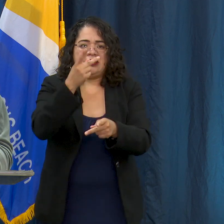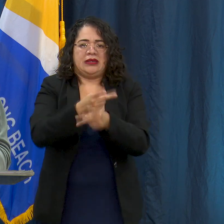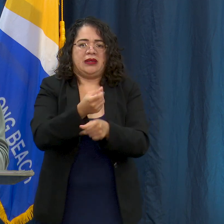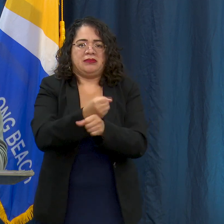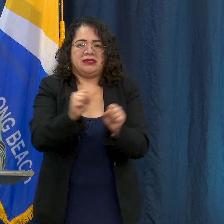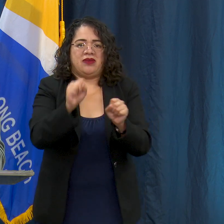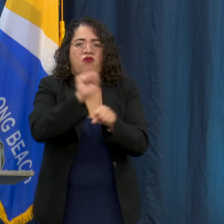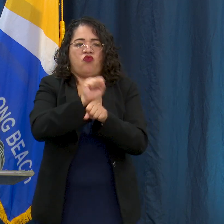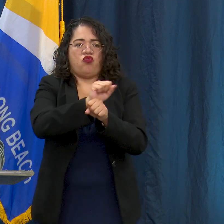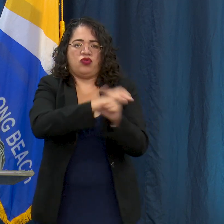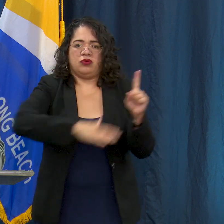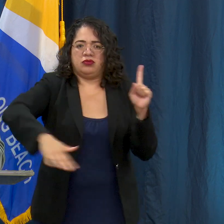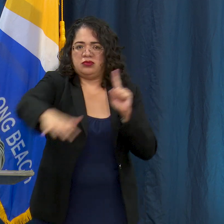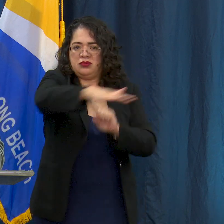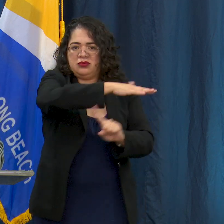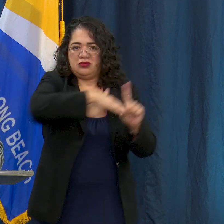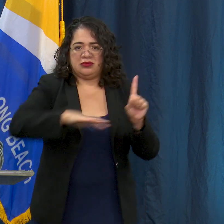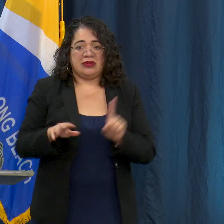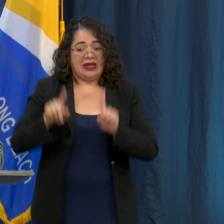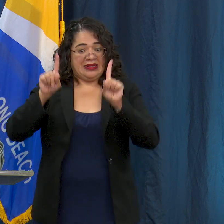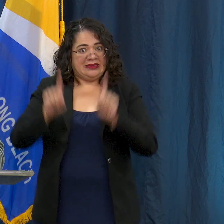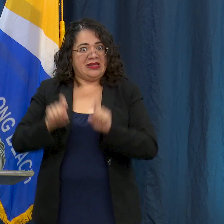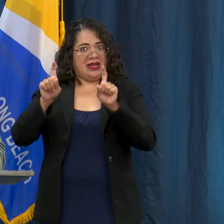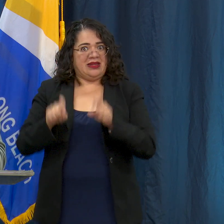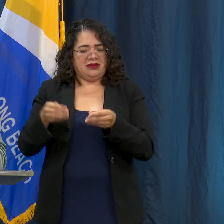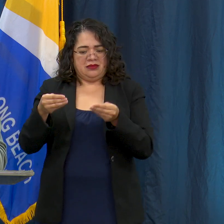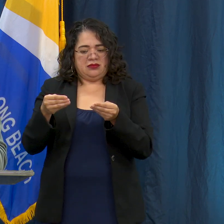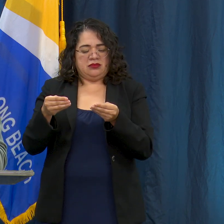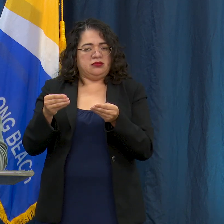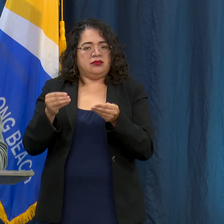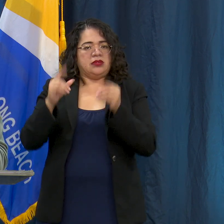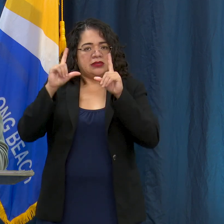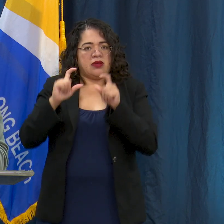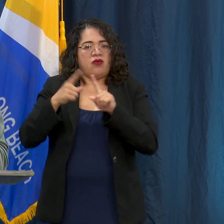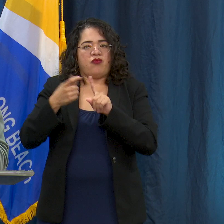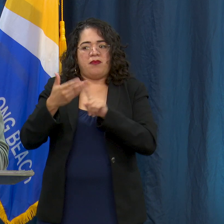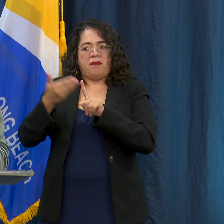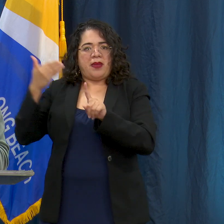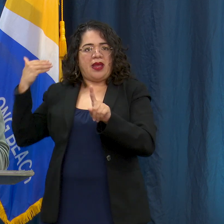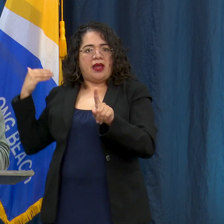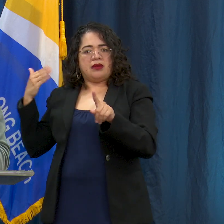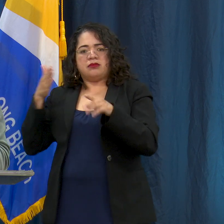meant a lo más importante es que Haga nos precautions adentro del desta's